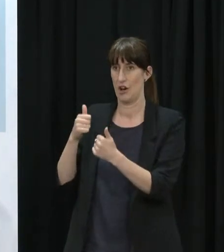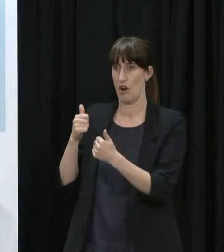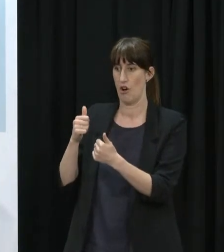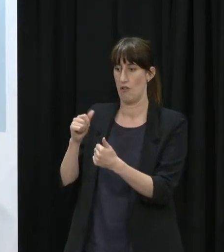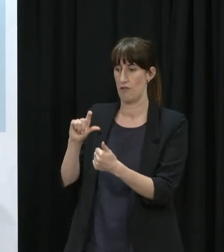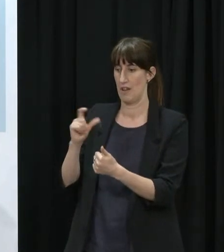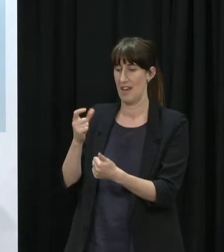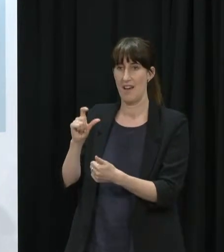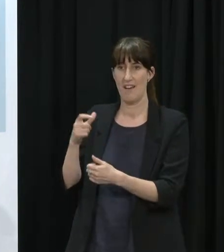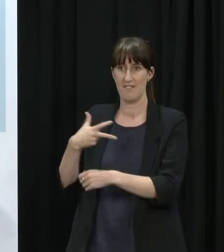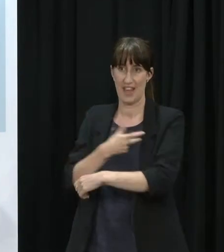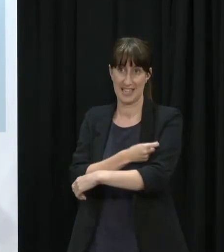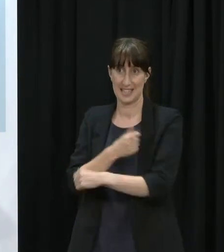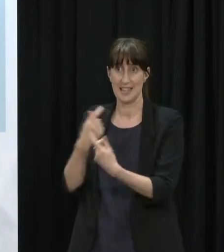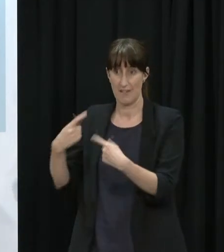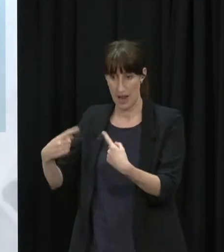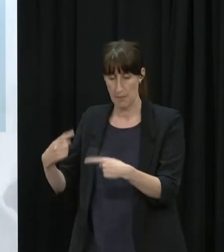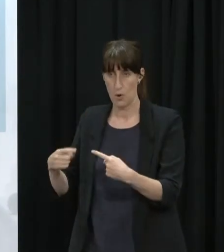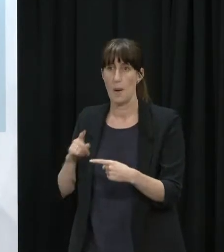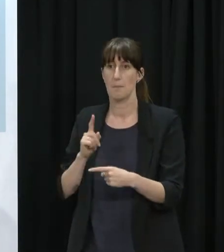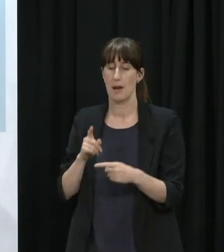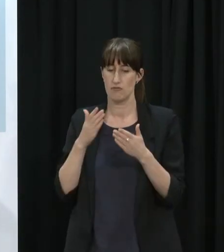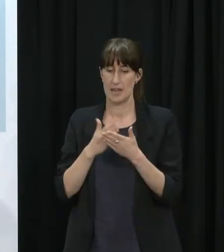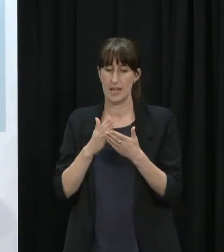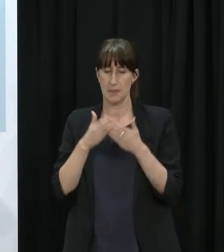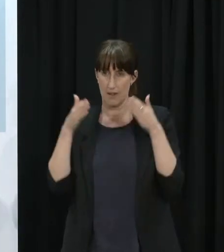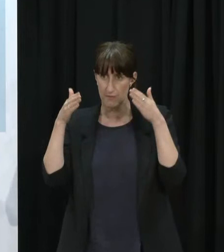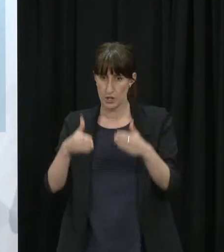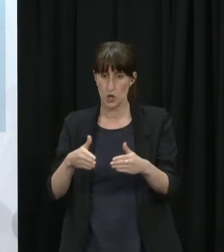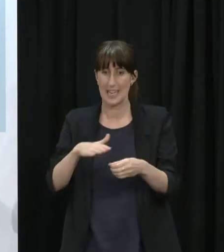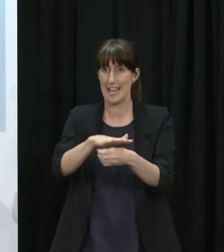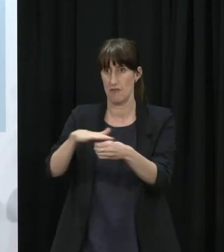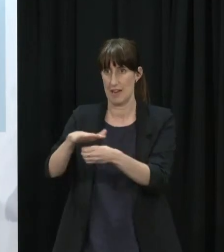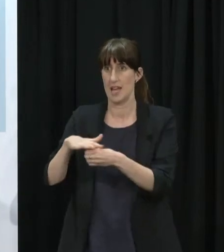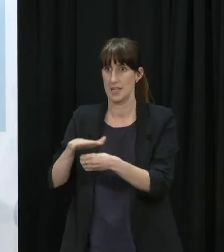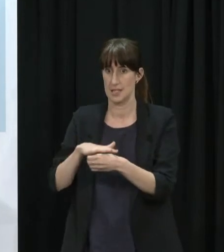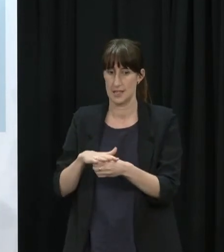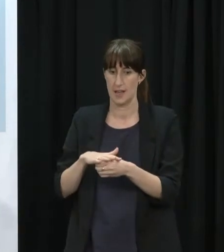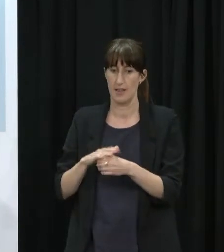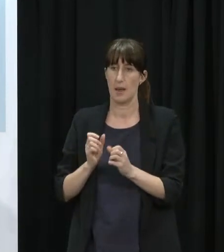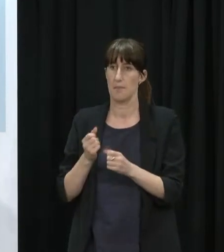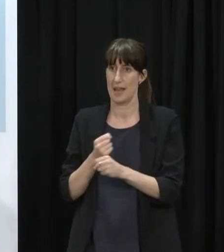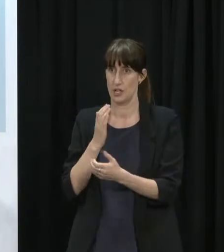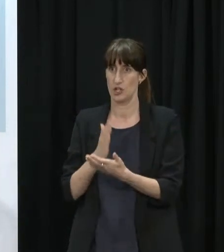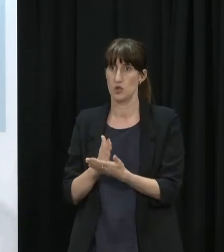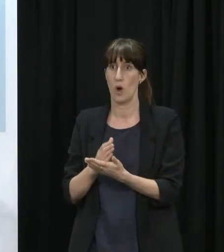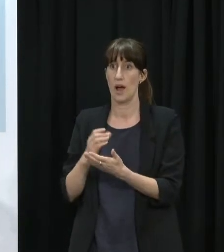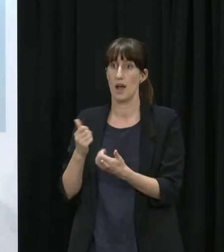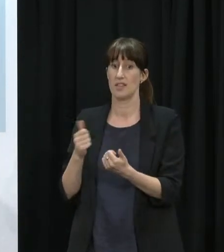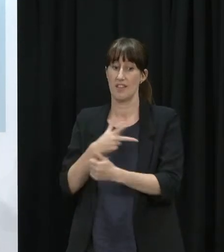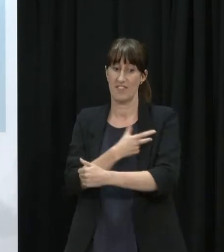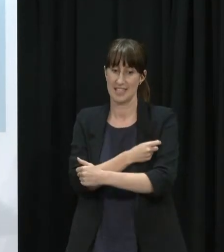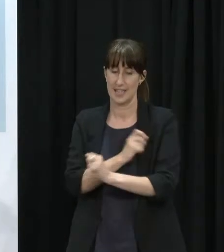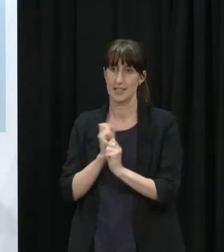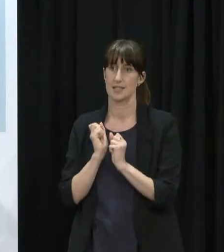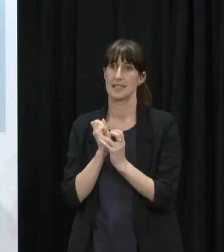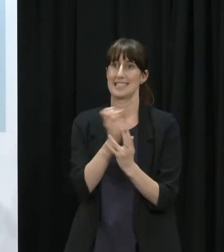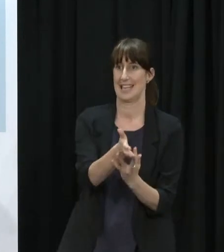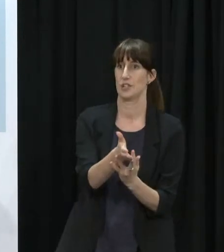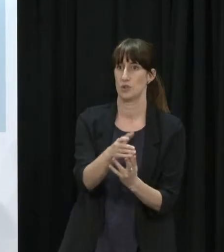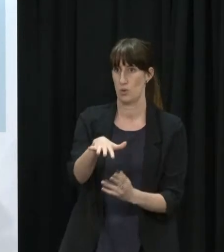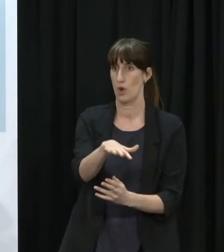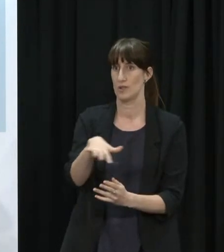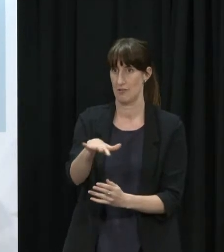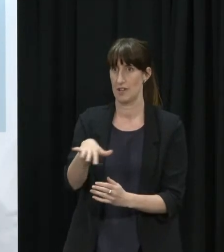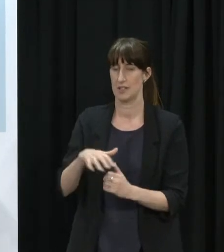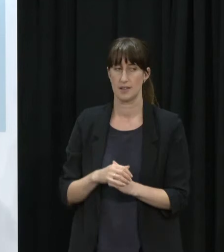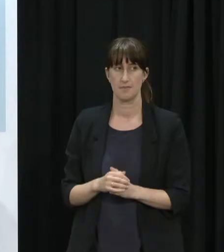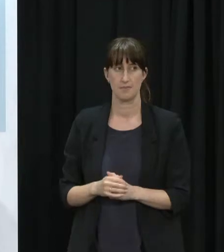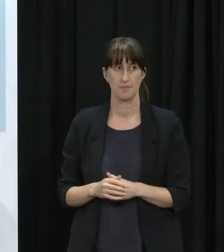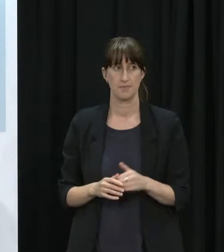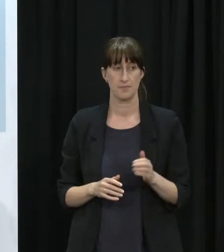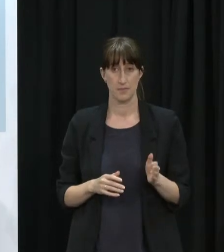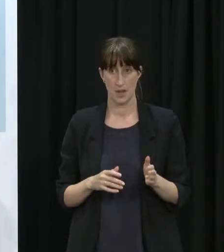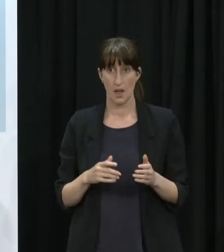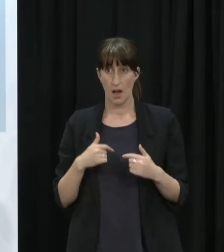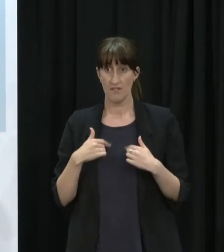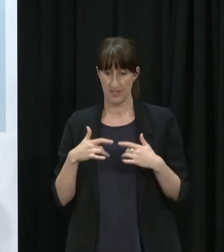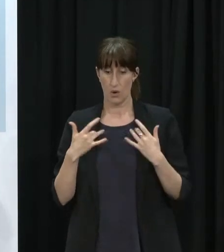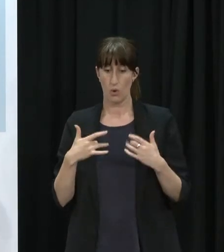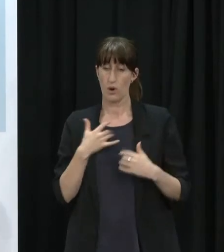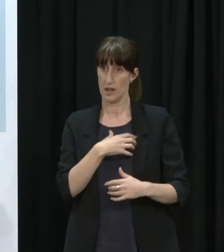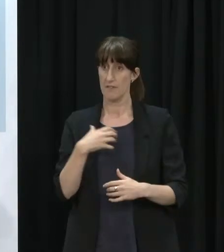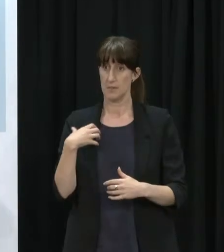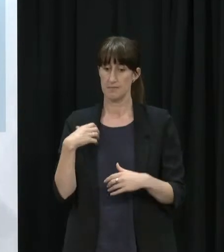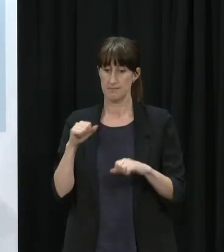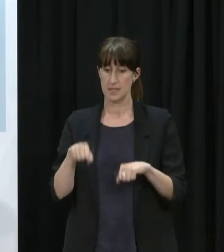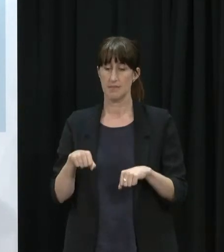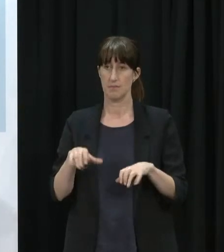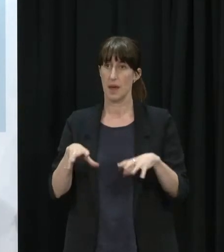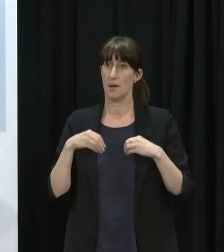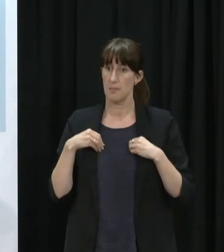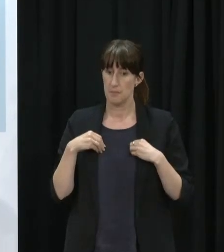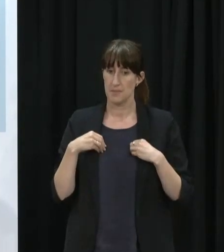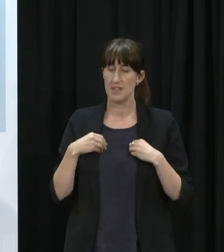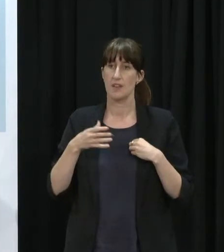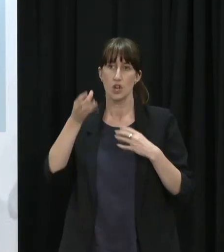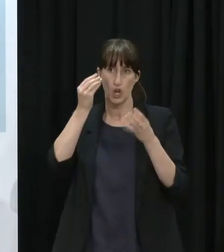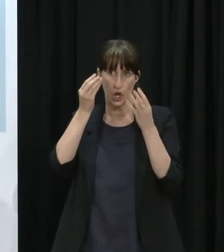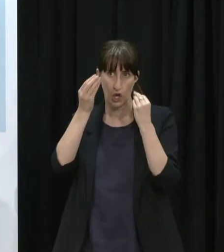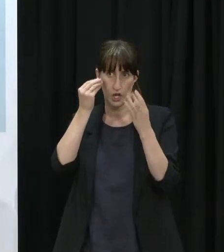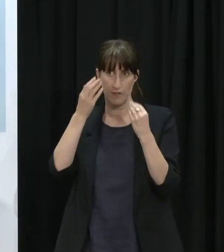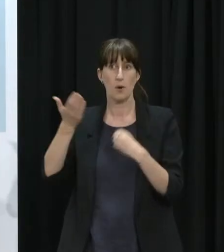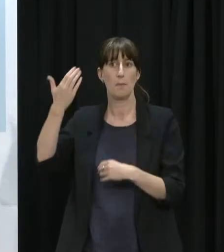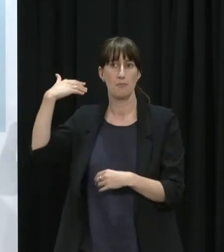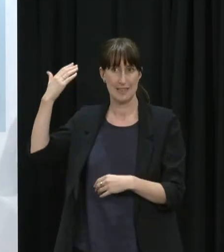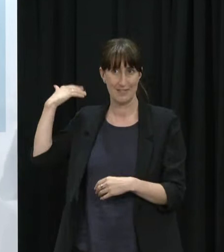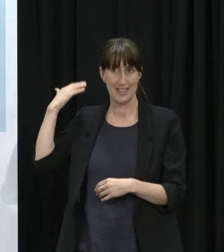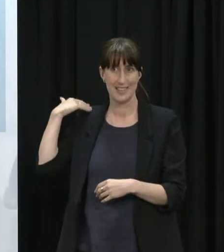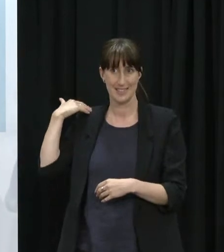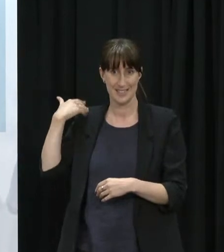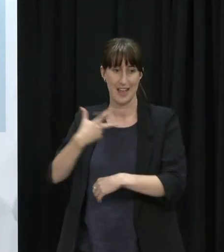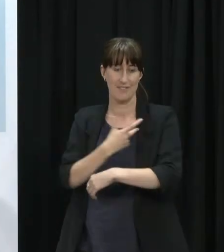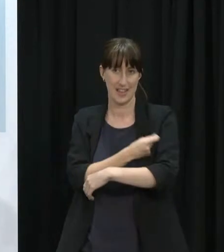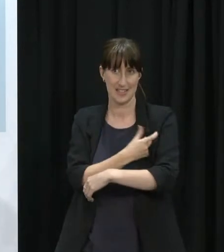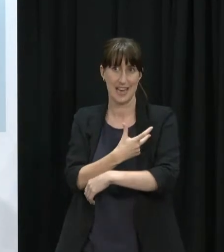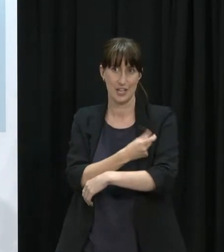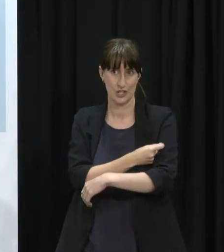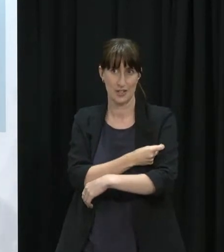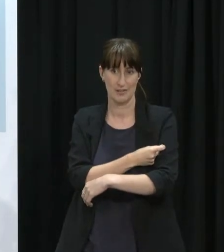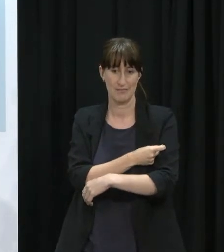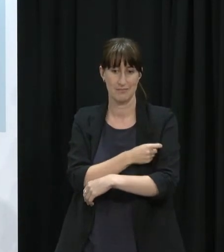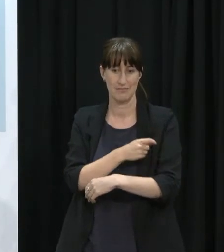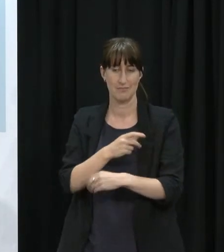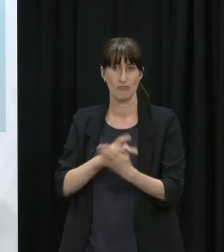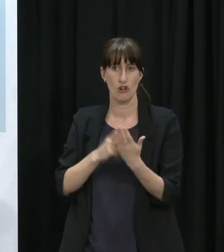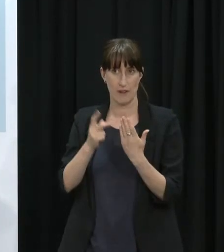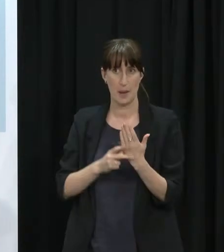pehea e tupu ana ehara i te mea